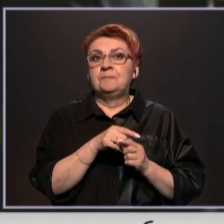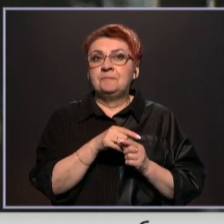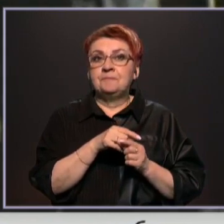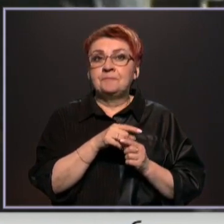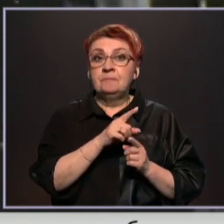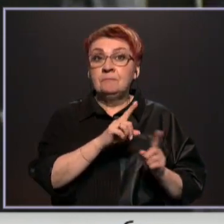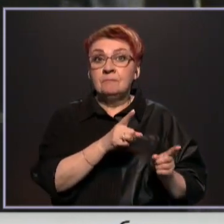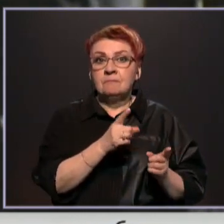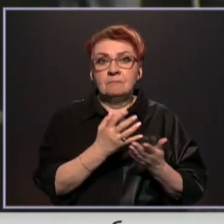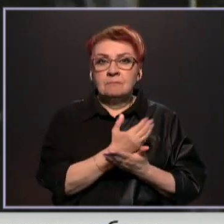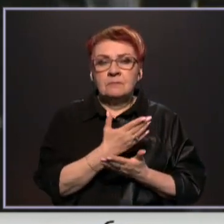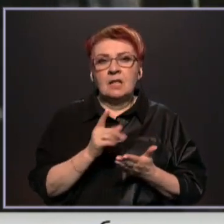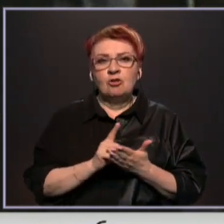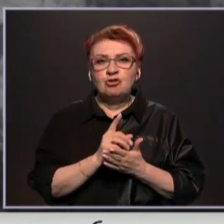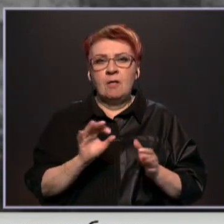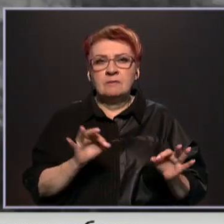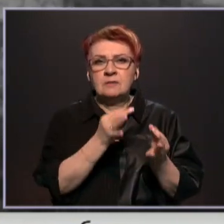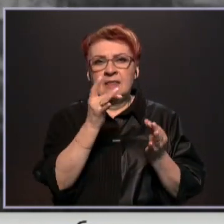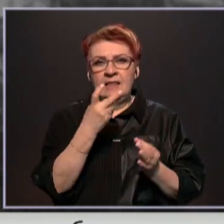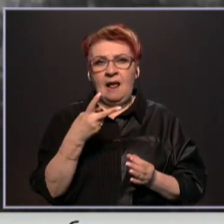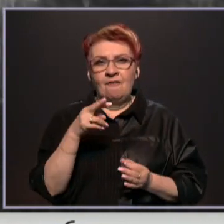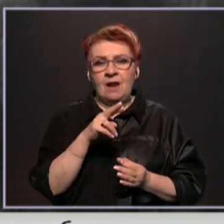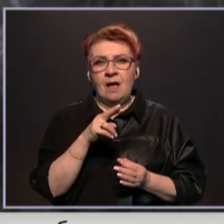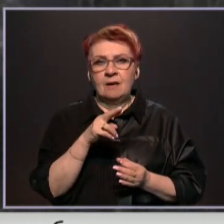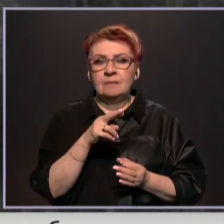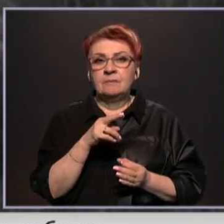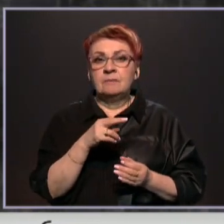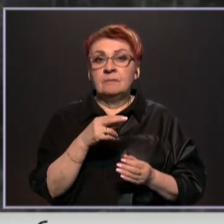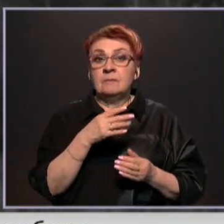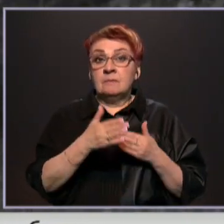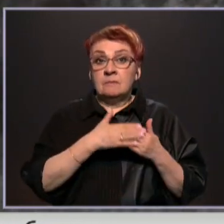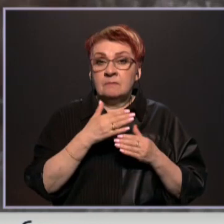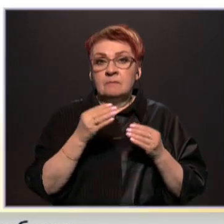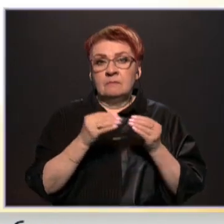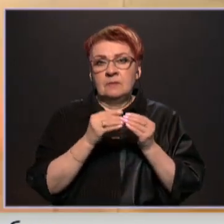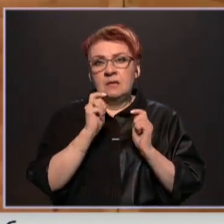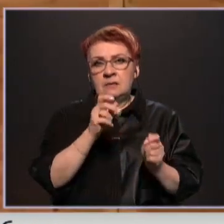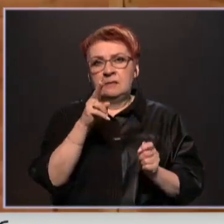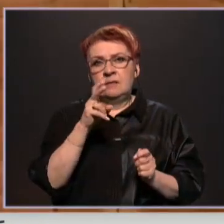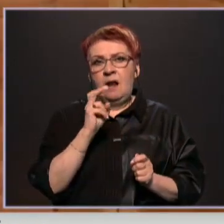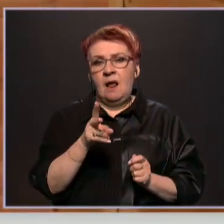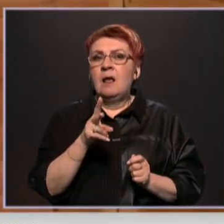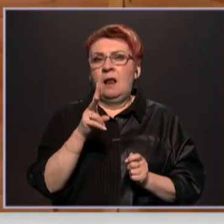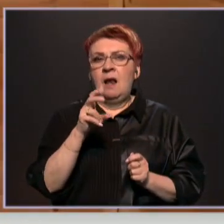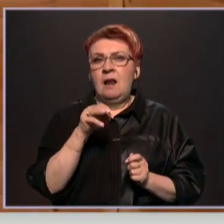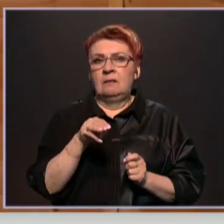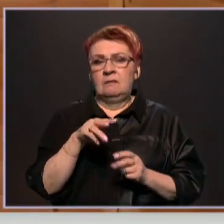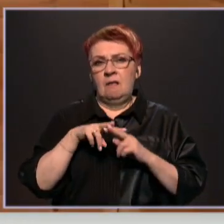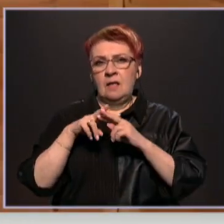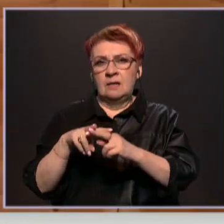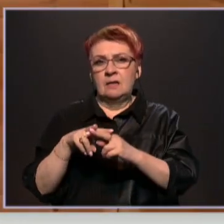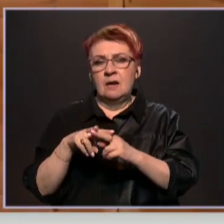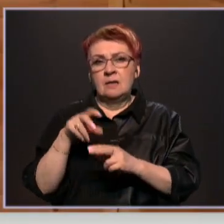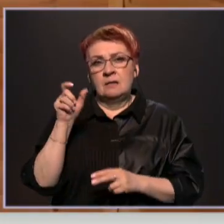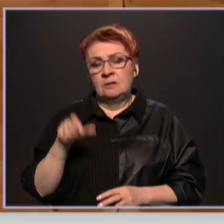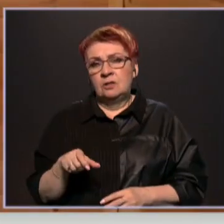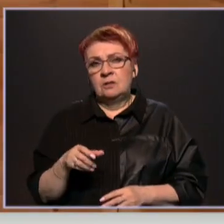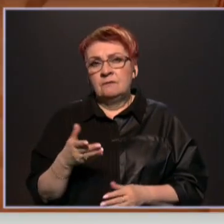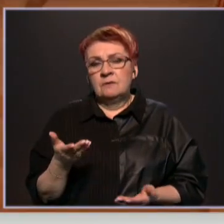стандартная Травля приговорили батюшку к 10 годам лагерей Ну человеку нужен был скажем так в летах